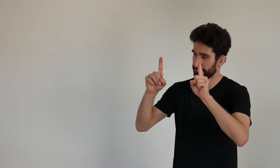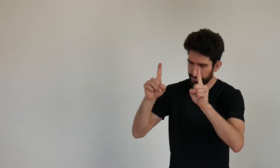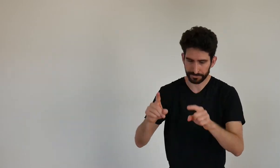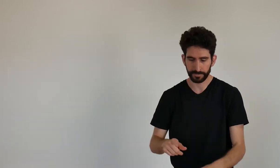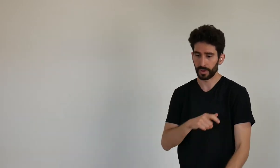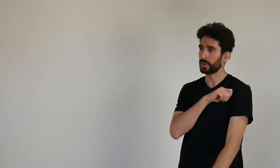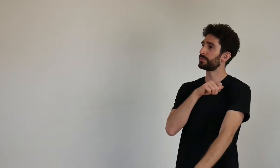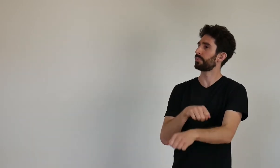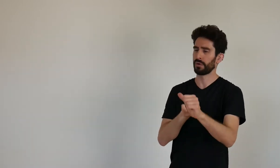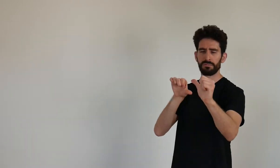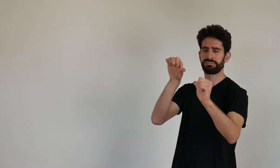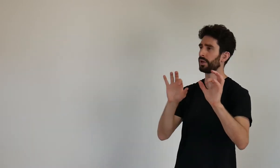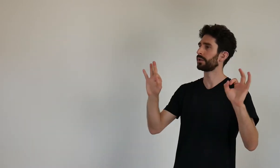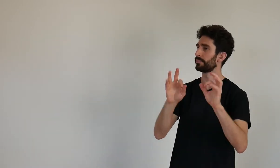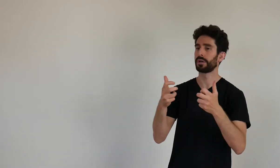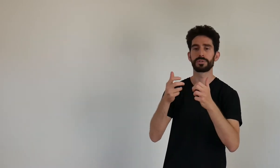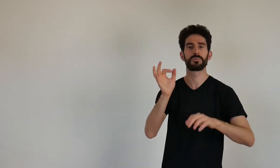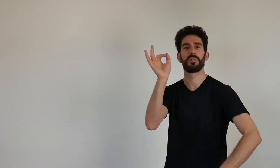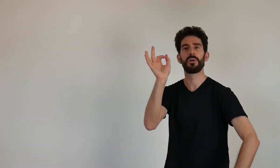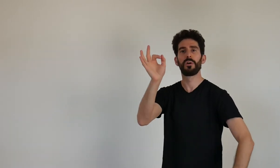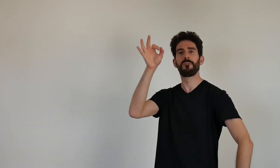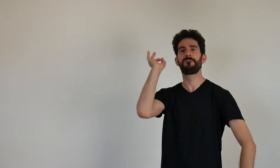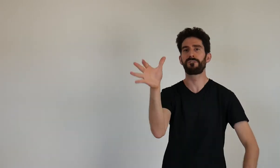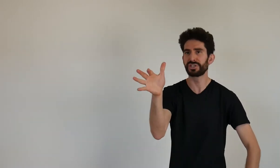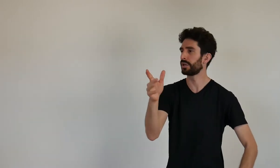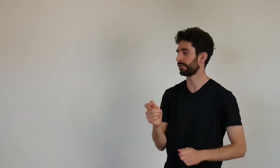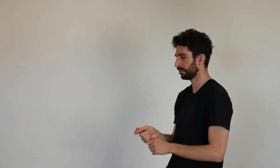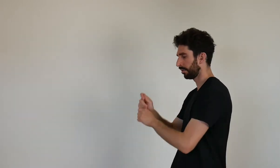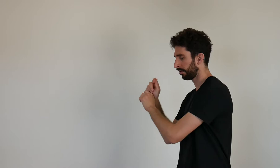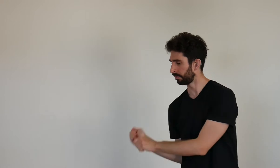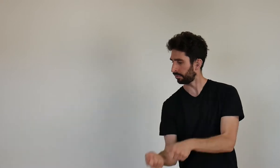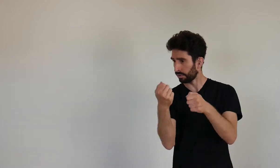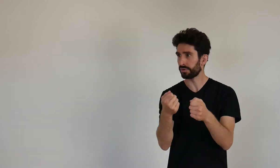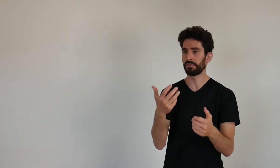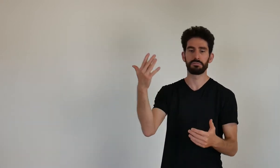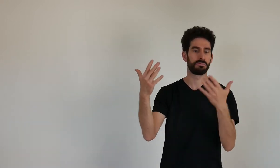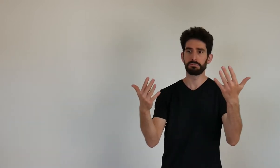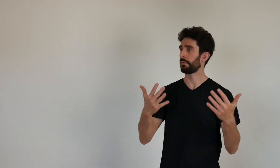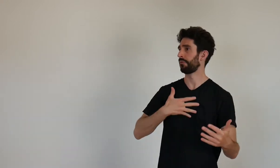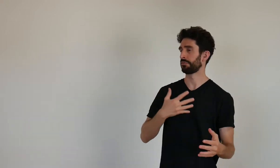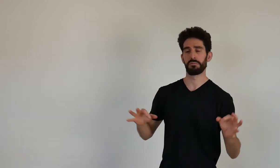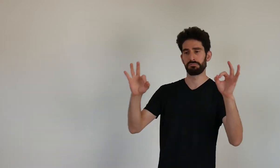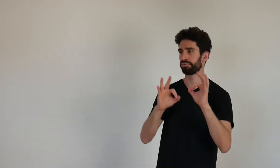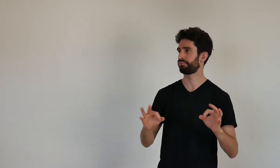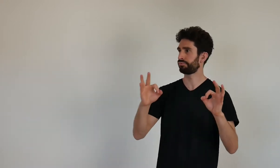Mais dans les sports de non opposition comme les fléchettes ou le golf, il n'y a pas d'avantage particulier